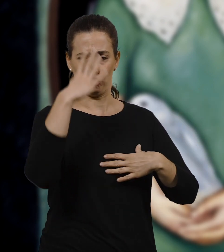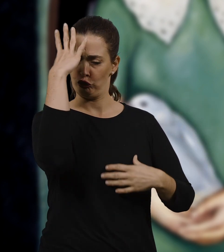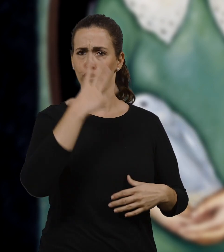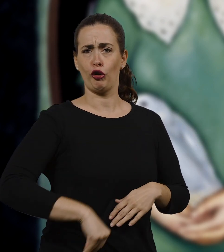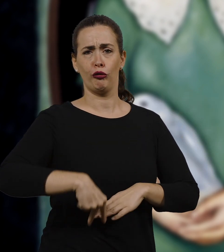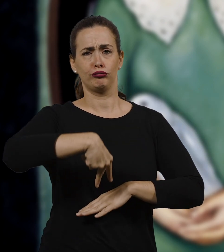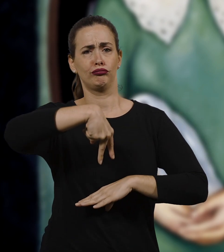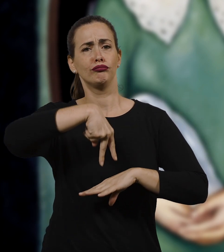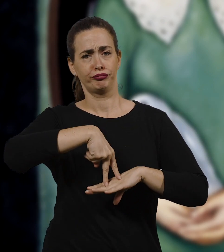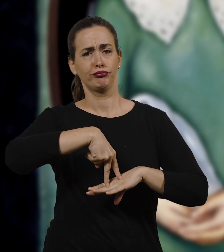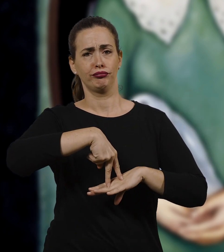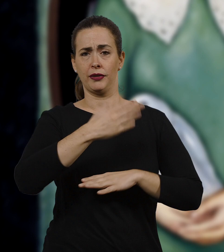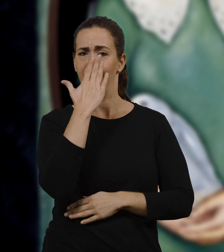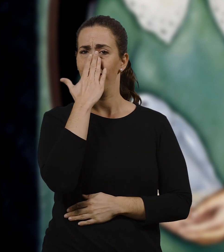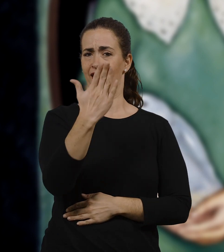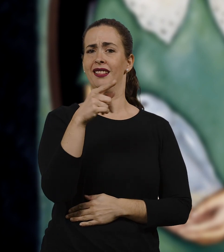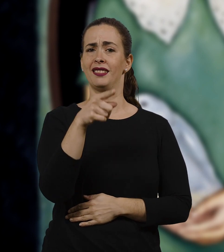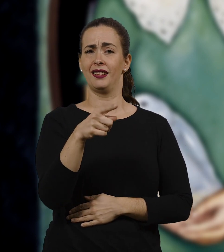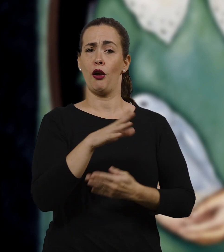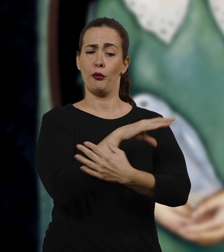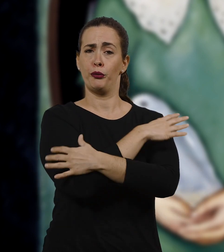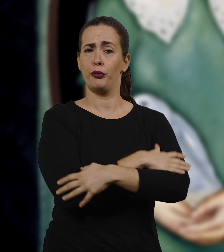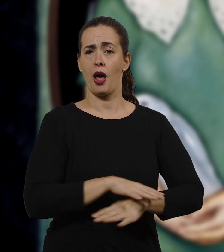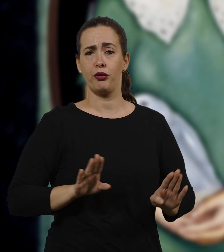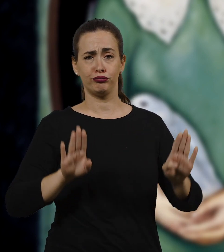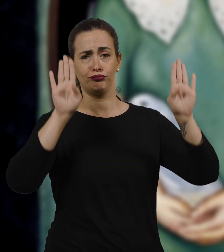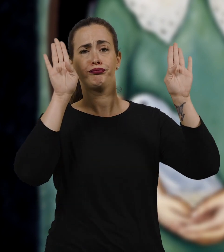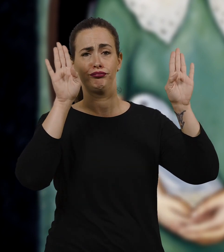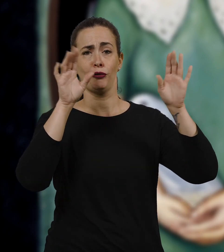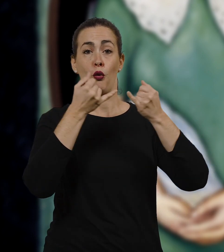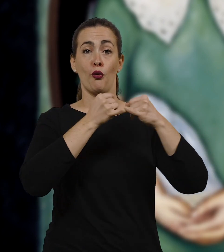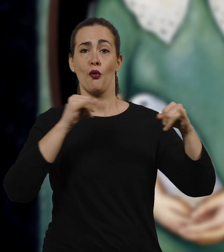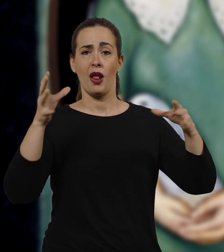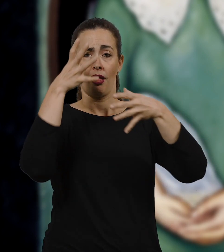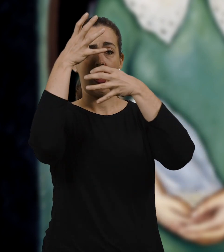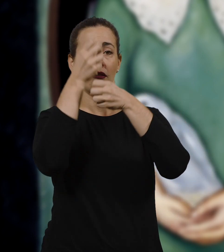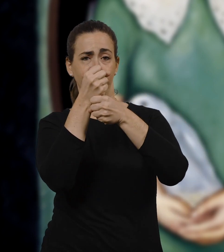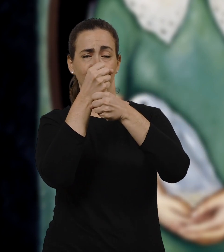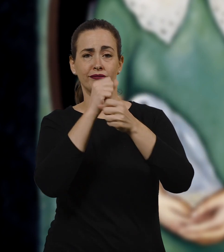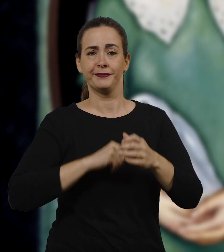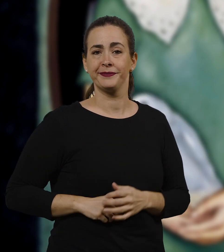dempeus, en posició frontal amb els braços aixecats i agafant una corda.